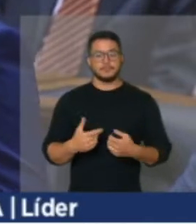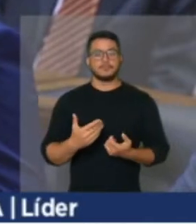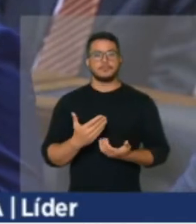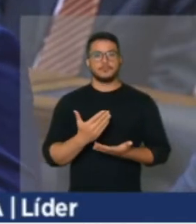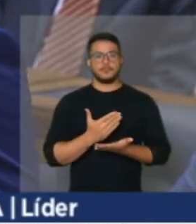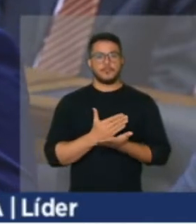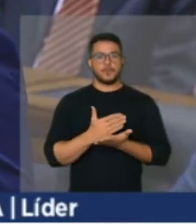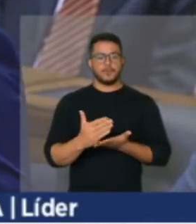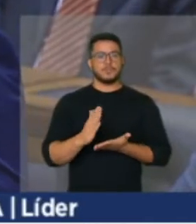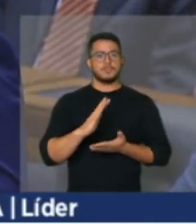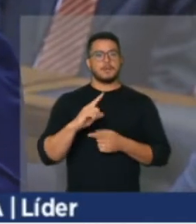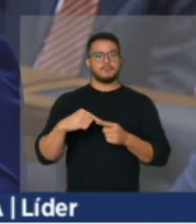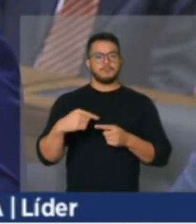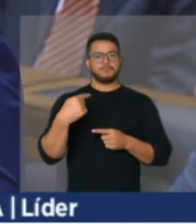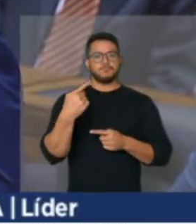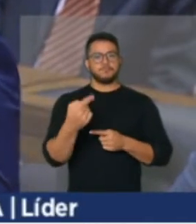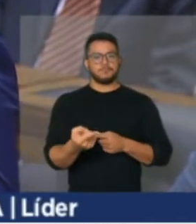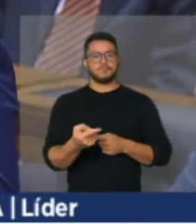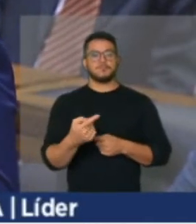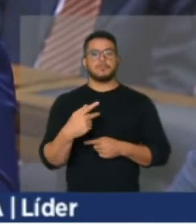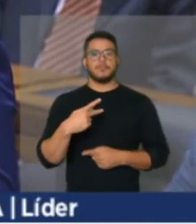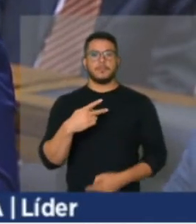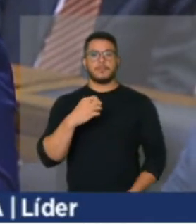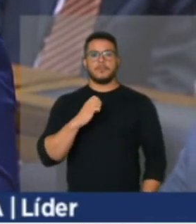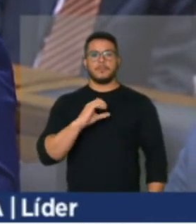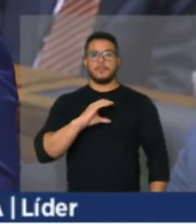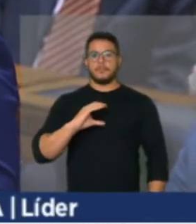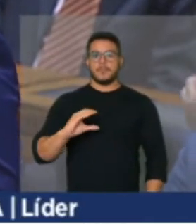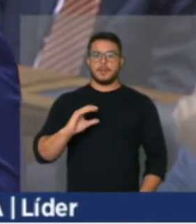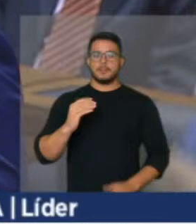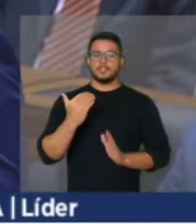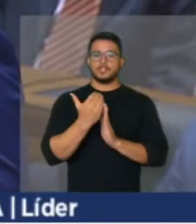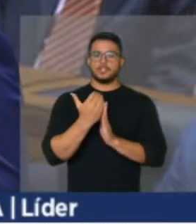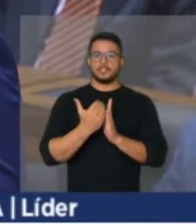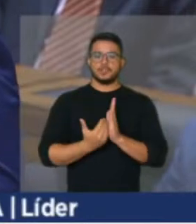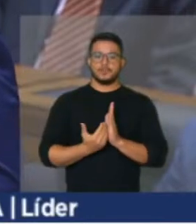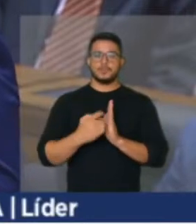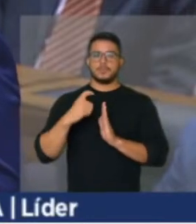A UMA PEC QUE REDUZ A ALÍQUOTA DO INSS PARA BENEFICIAR OS MUNICÍPIOS DO